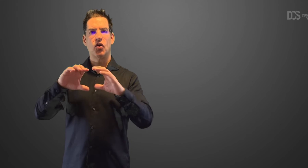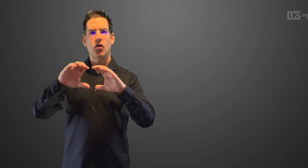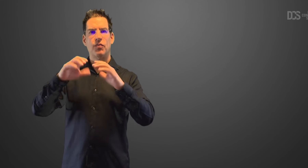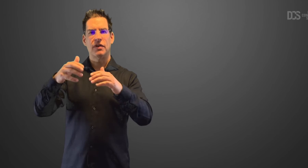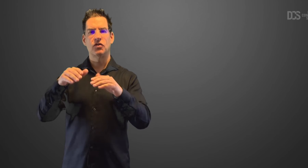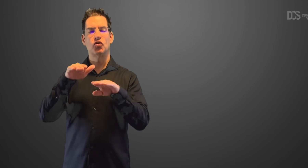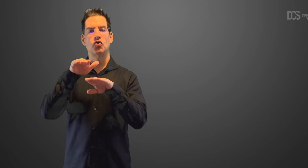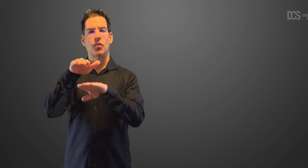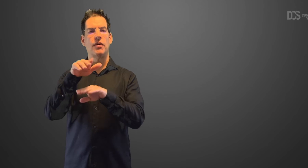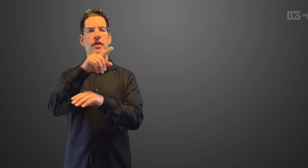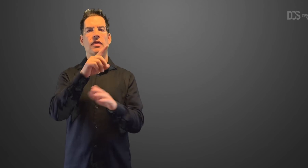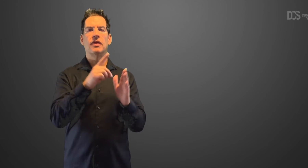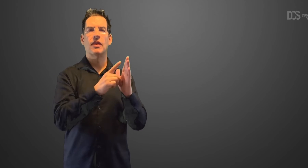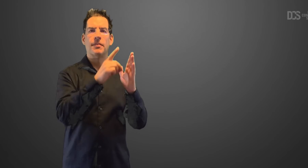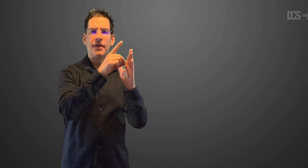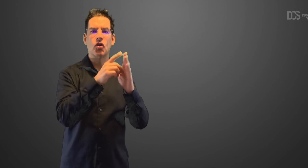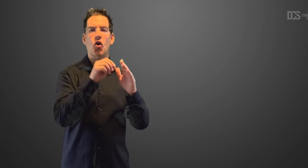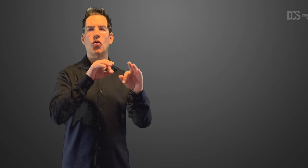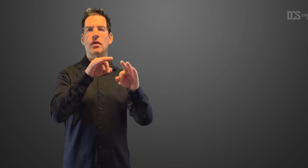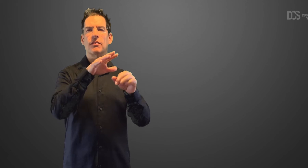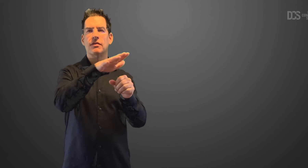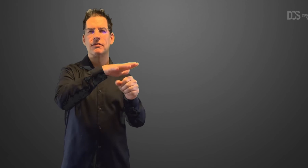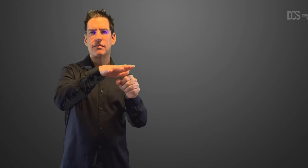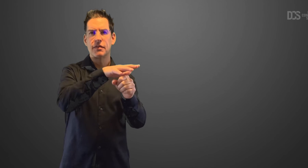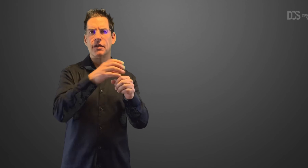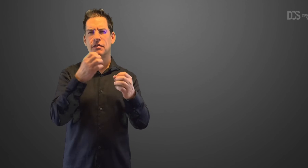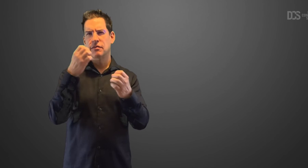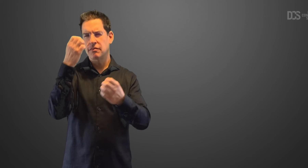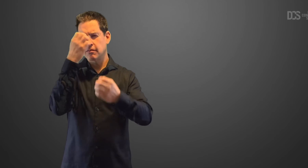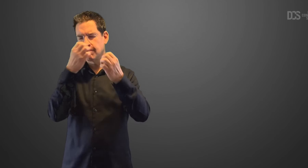procedimientos de evaluación del desempeño,